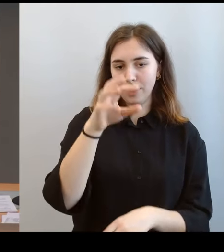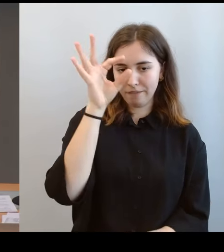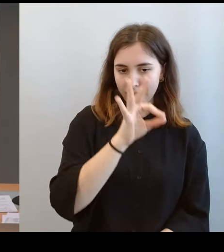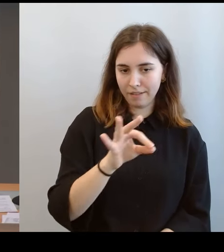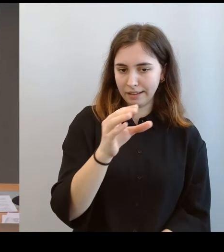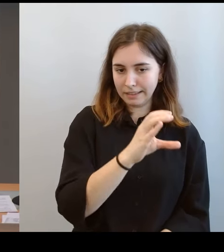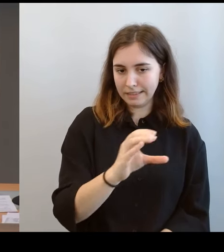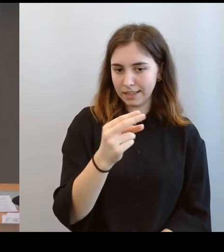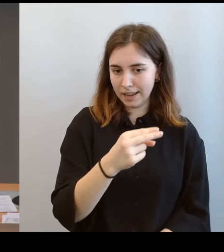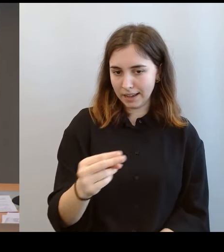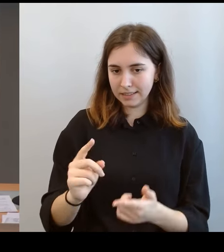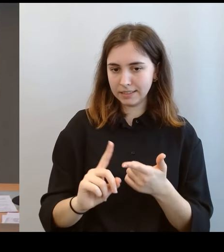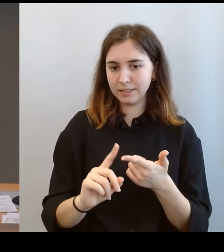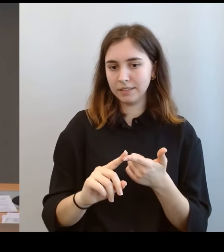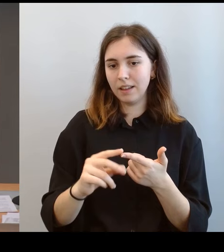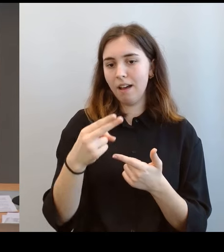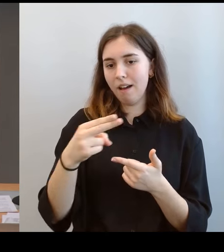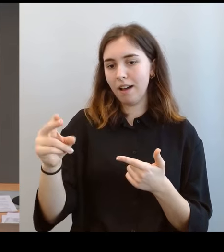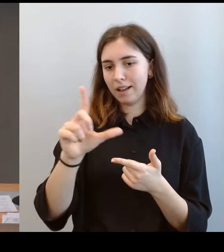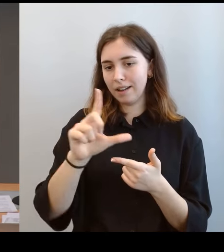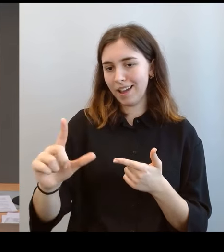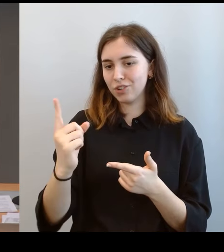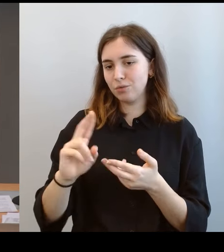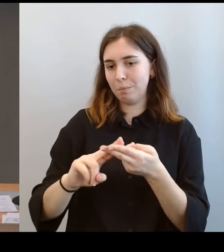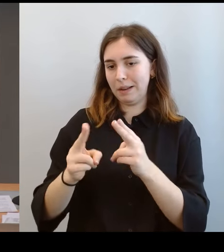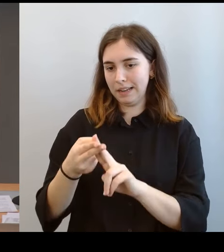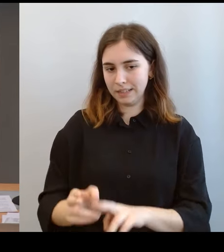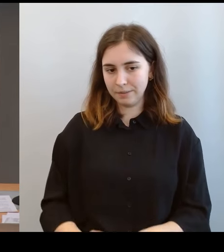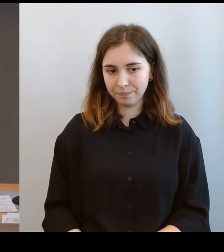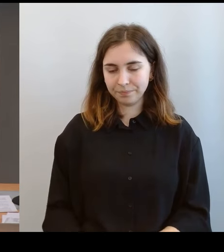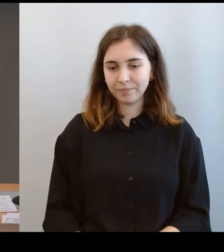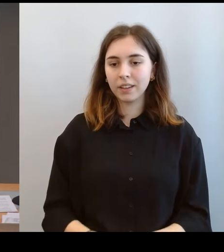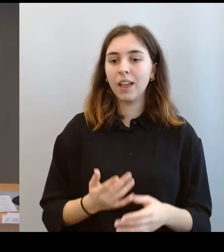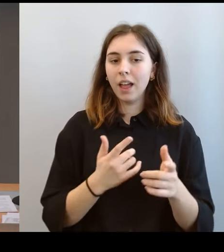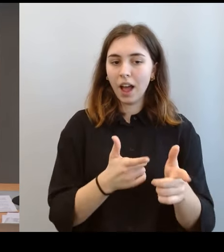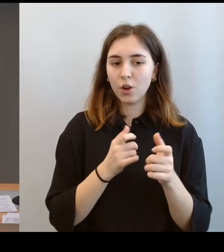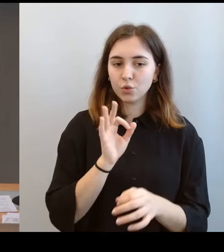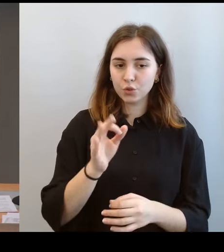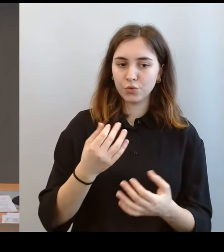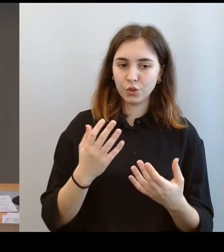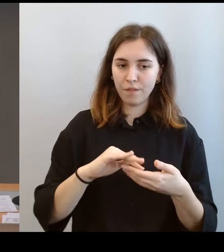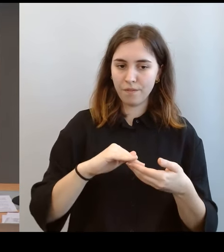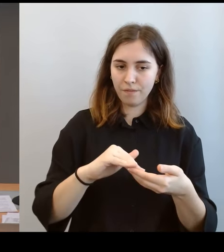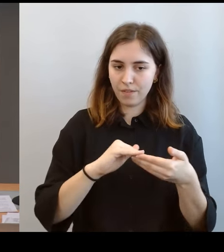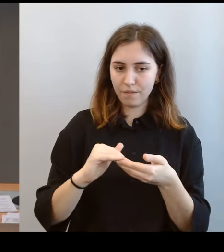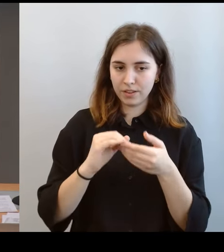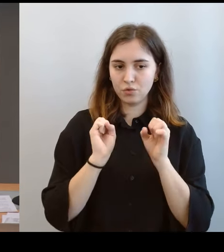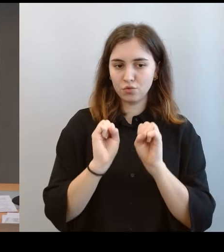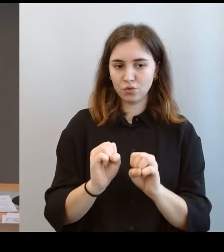den Ausschuss für Verfassungsschutz. Frau Abgeordnete Dr-Kristin Brinker als Mitglied und Herrn Abgeordneten Dr.